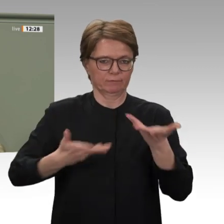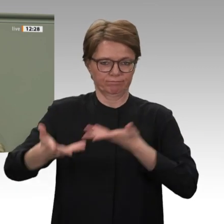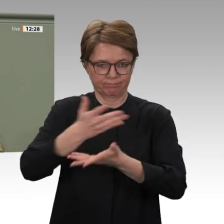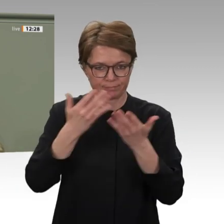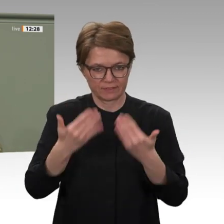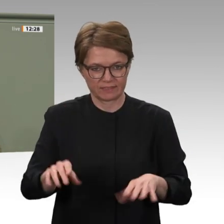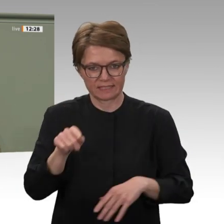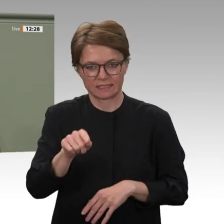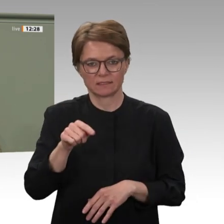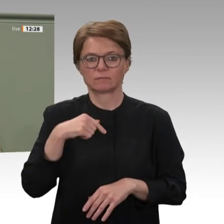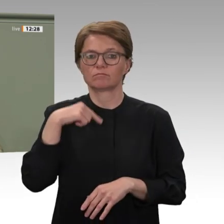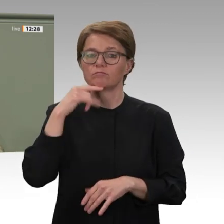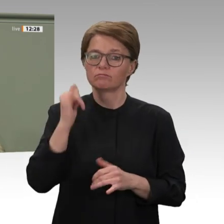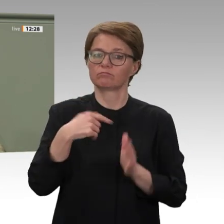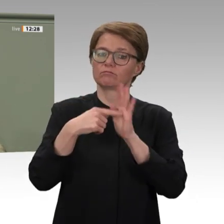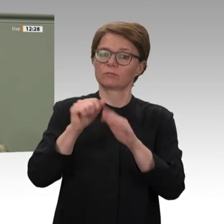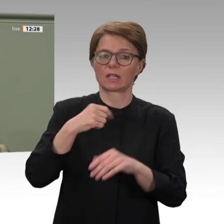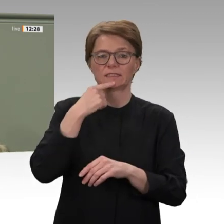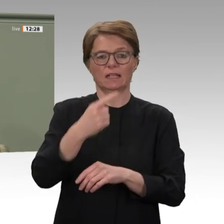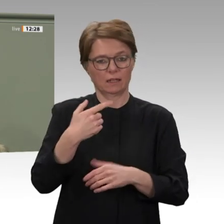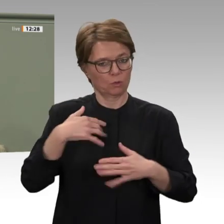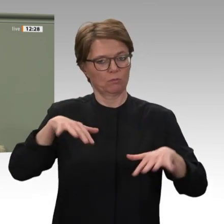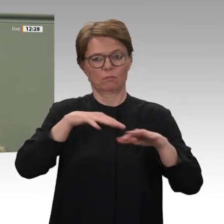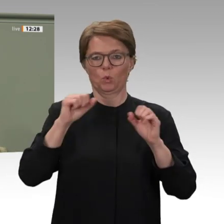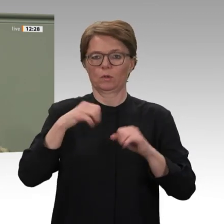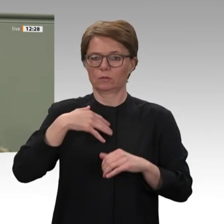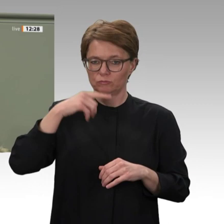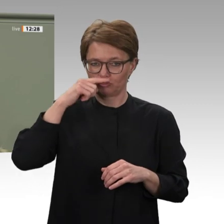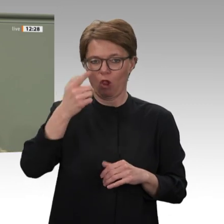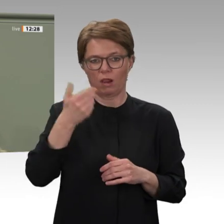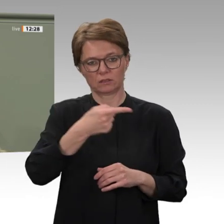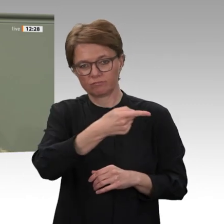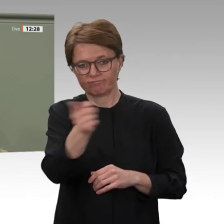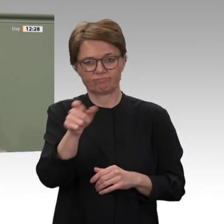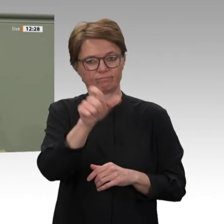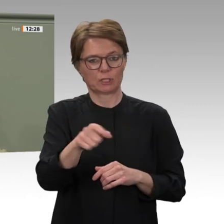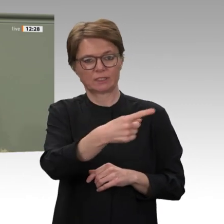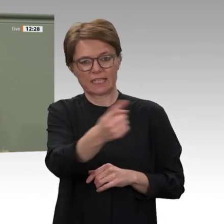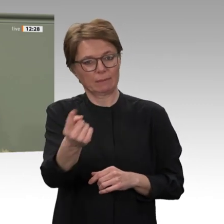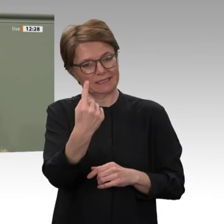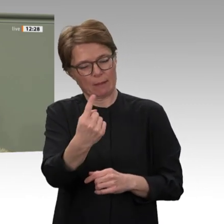außer Frage, dass ein stabiler Sudan in die ganze Region Ostafrika und die Sahelzone